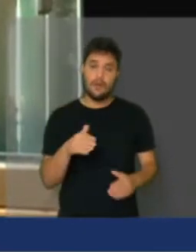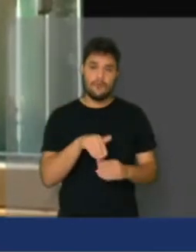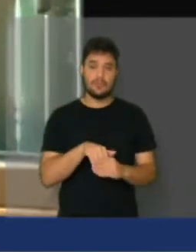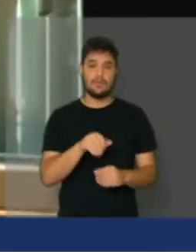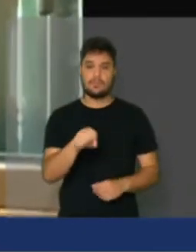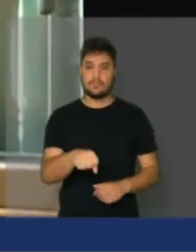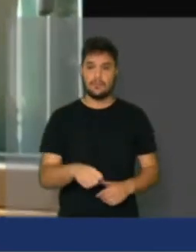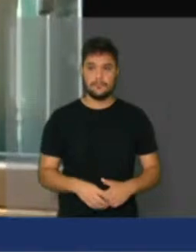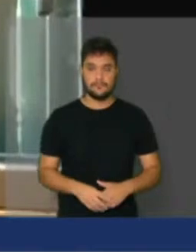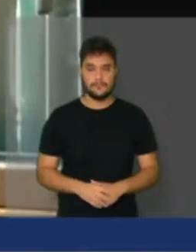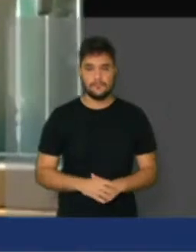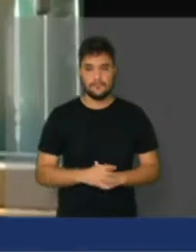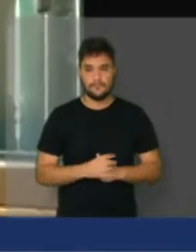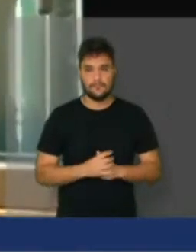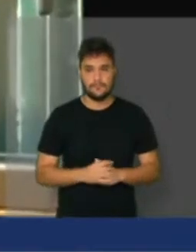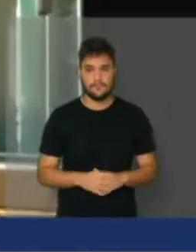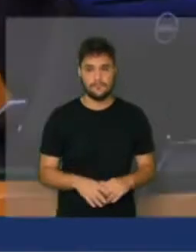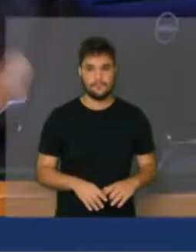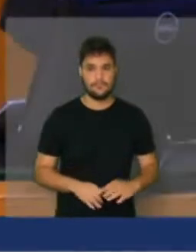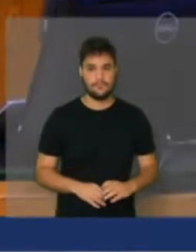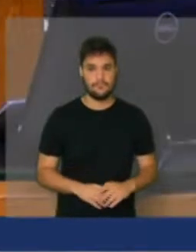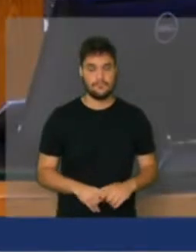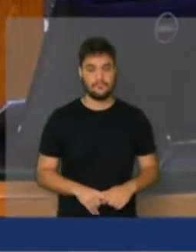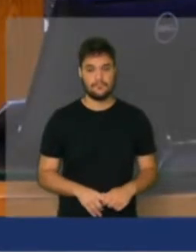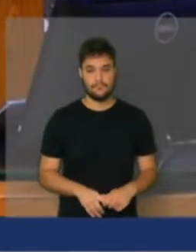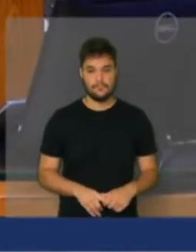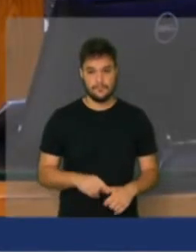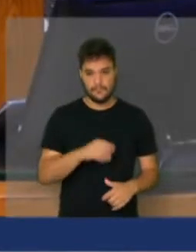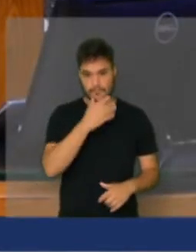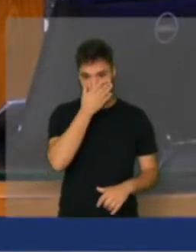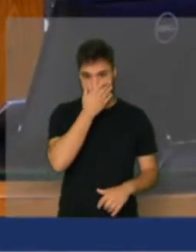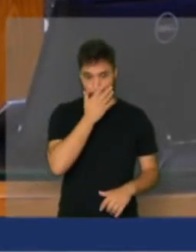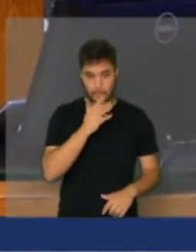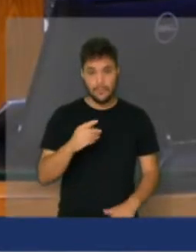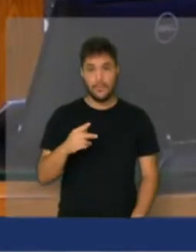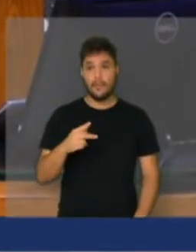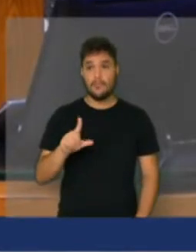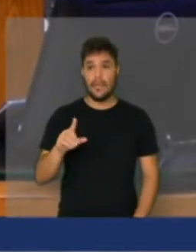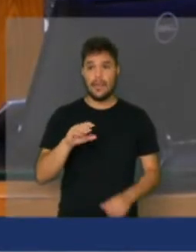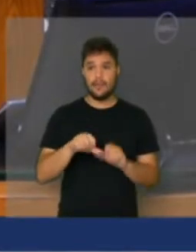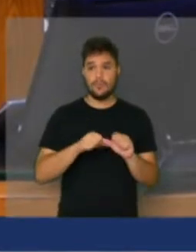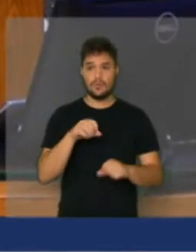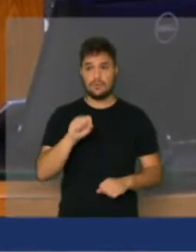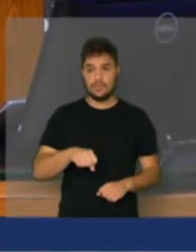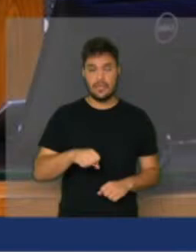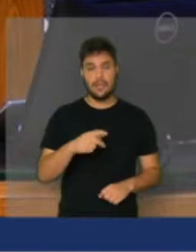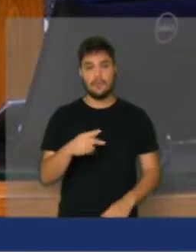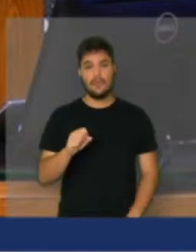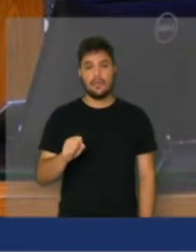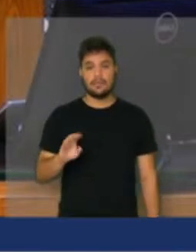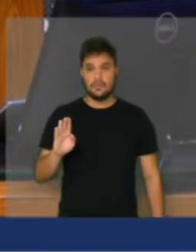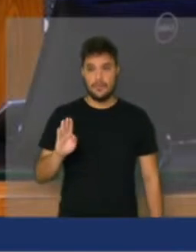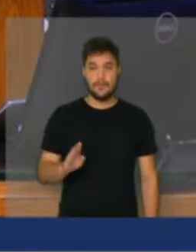VOTAMOS SIM. -- [PRESIDENTE]: OK, PL MUDA PARA SIM, PSB. -- [DEPUTADO]: PSB, SENHOR PRESIDENTE, VAI ORIENTAR SIM, ENTENDENDO DE